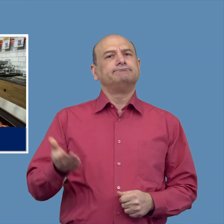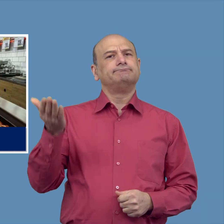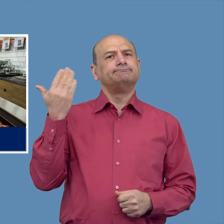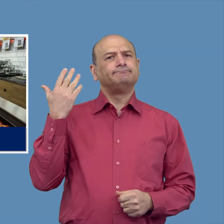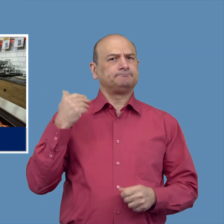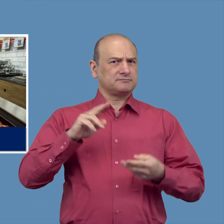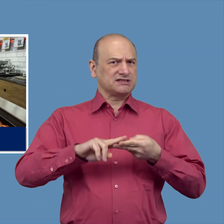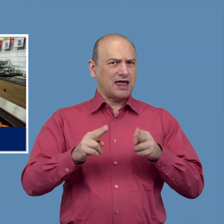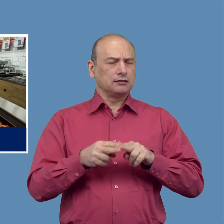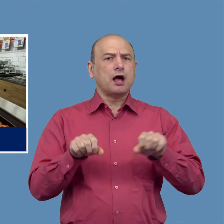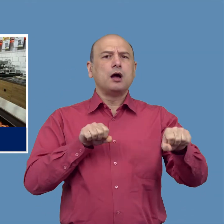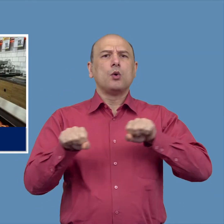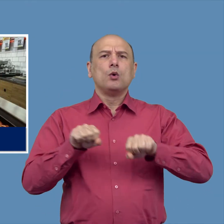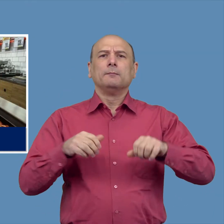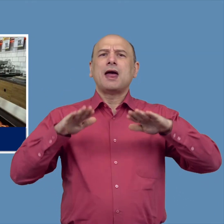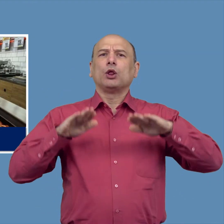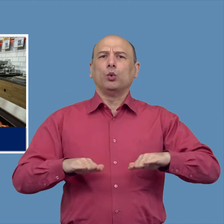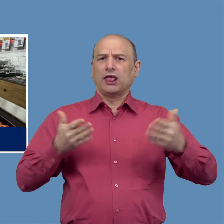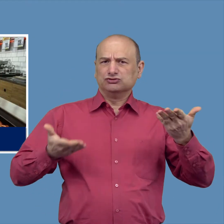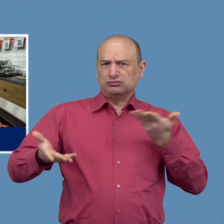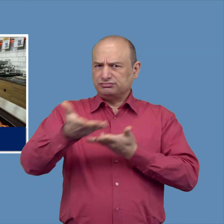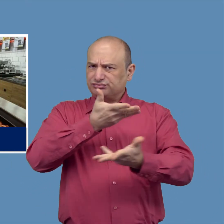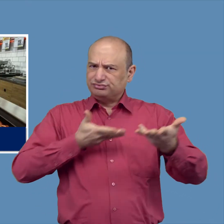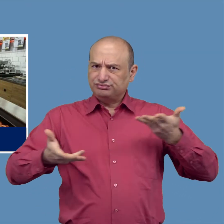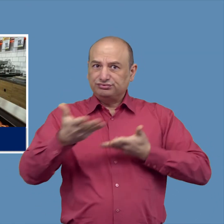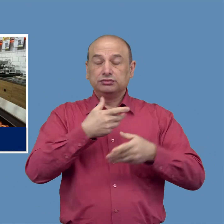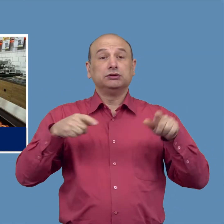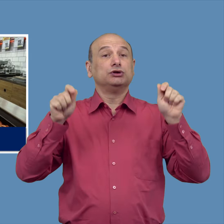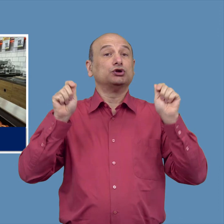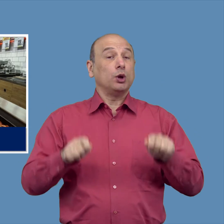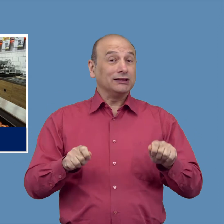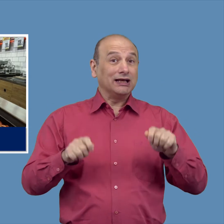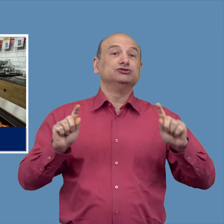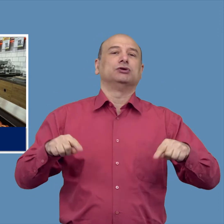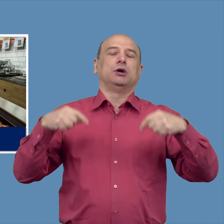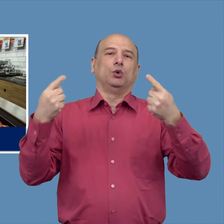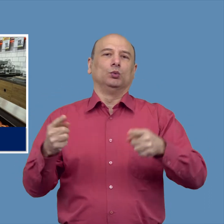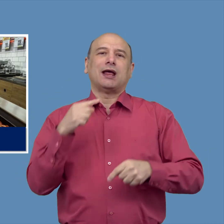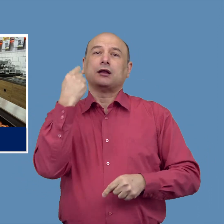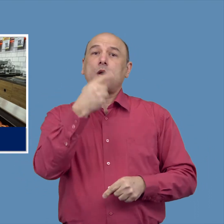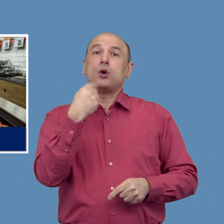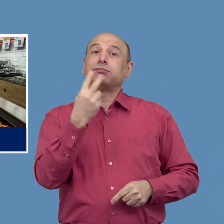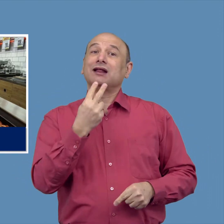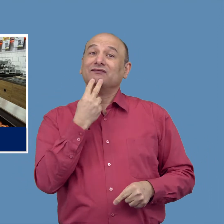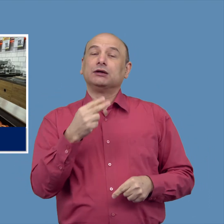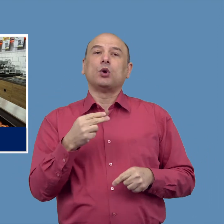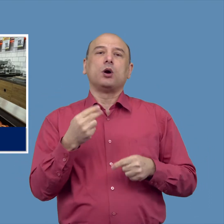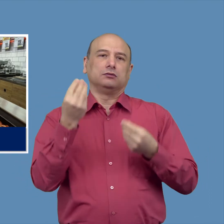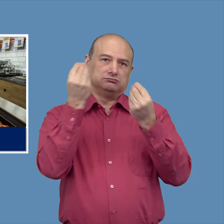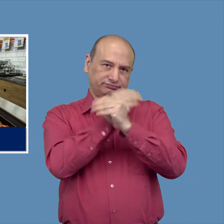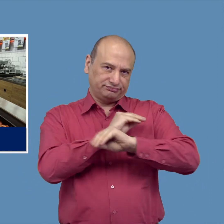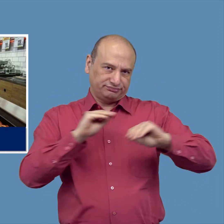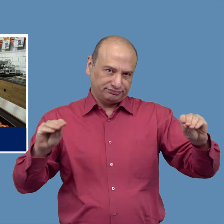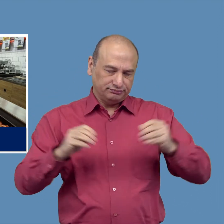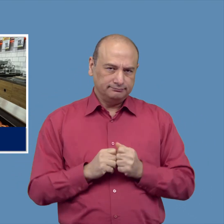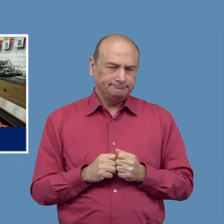Szerdán a kormányülés után jelentette be Orbán Viktor miniszterelnök,